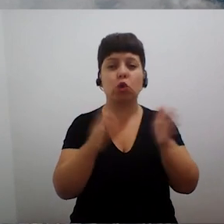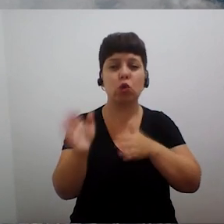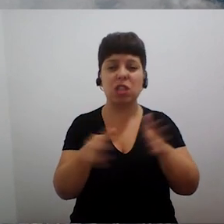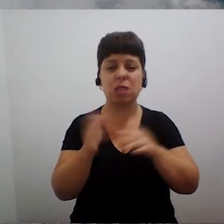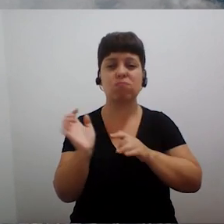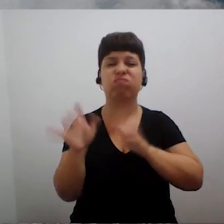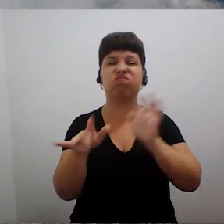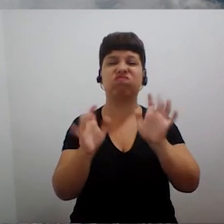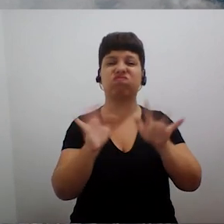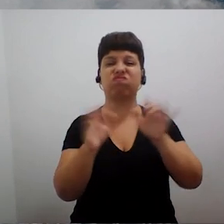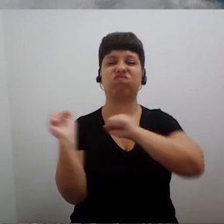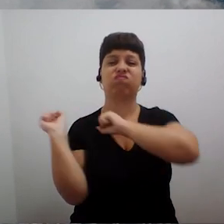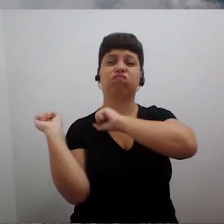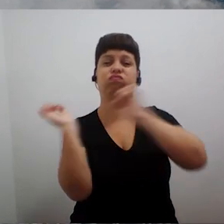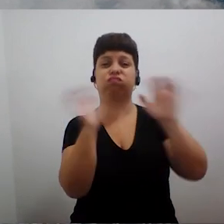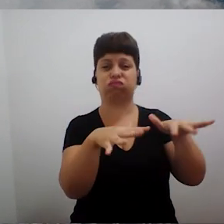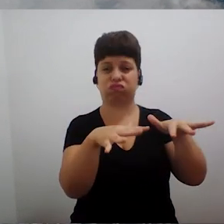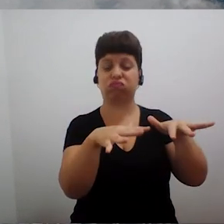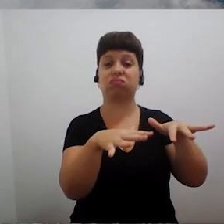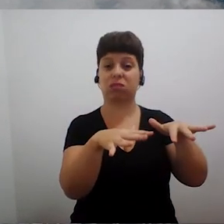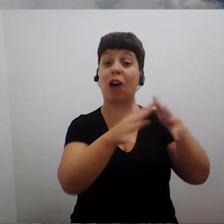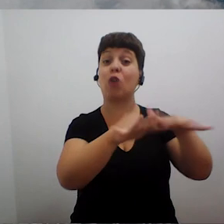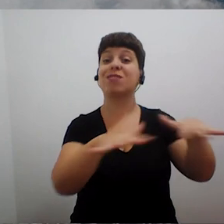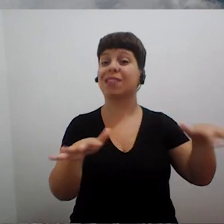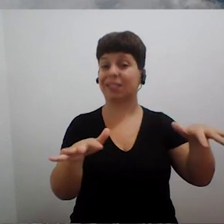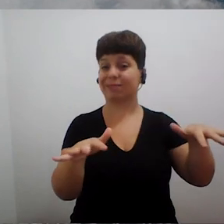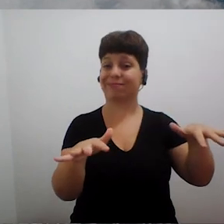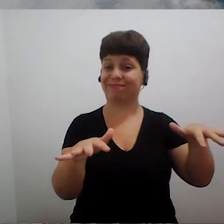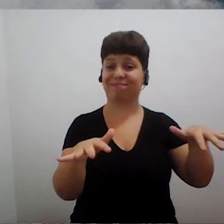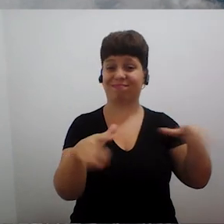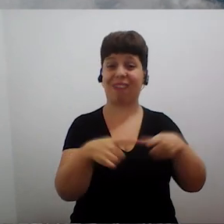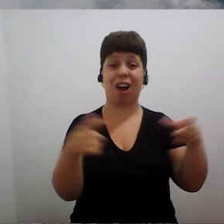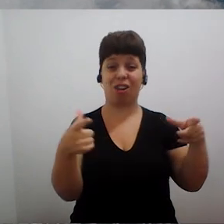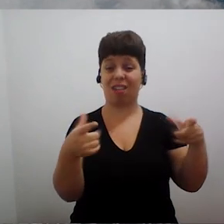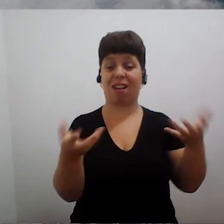acaba que os nossos oceanos viram destino para grande parte desses resíduos, né?